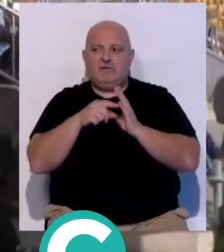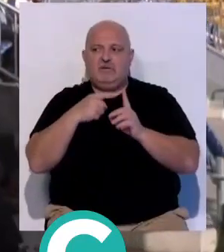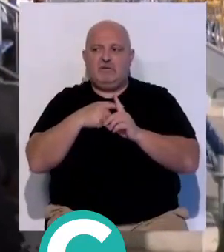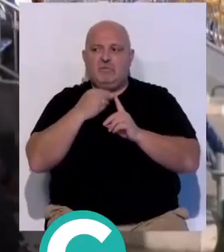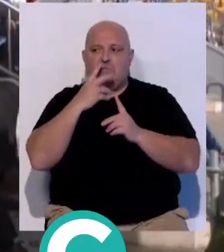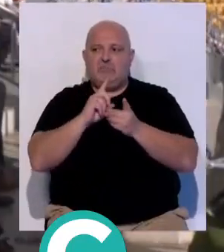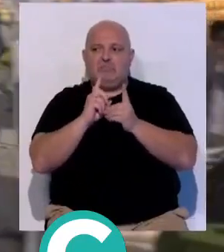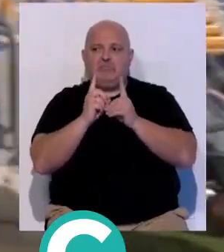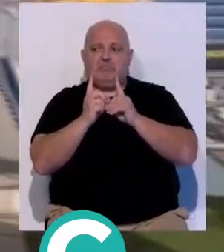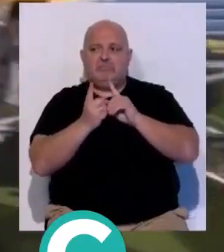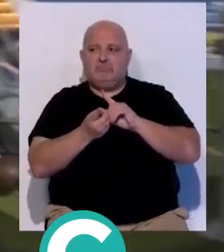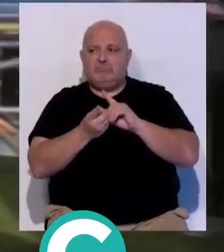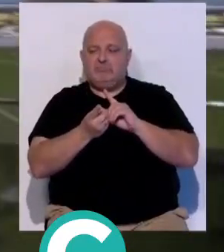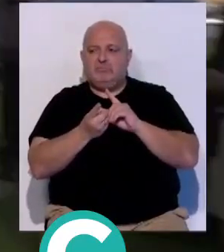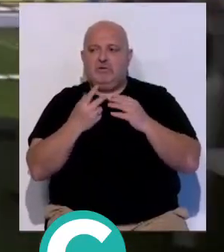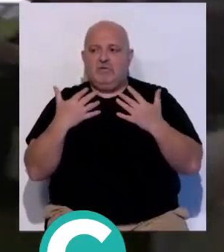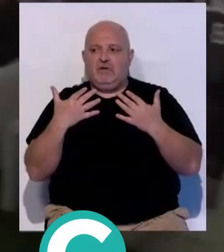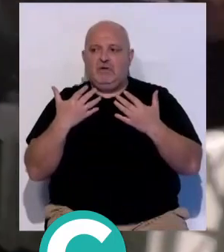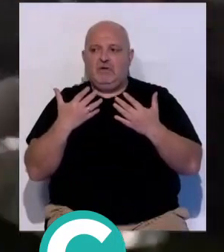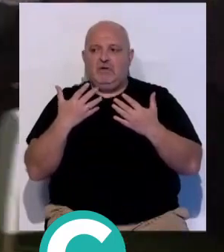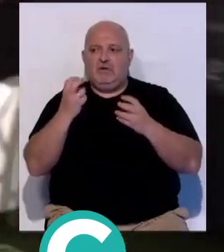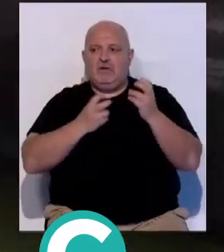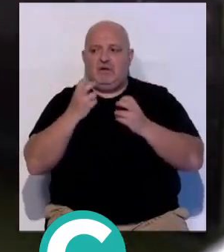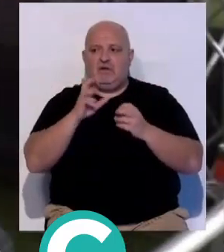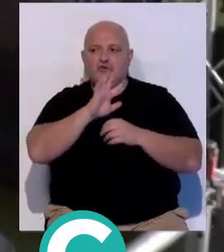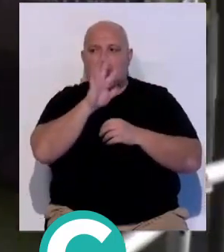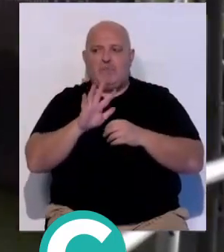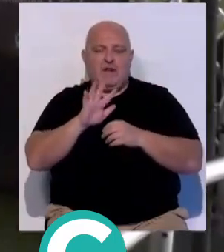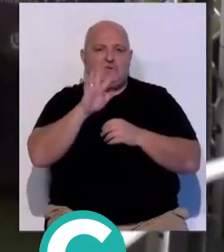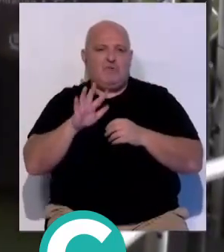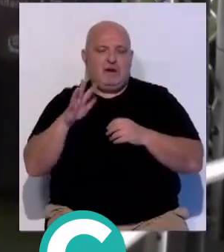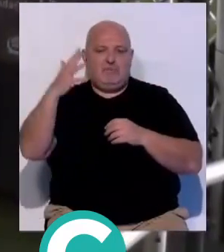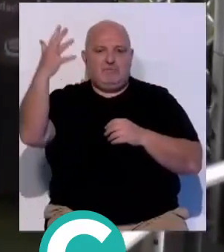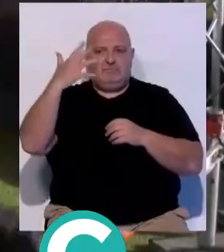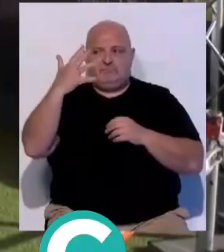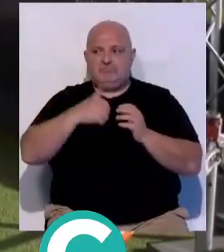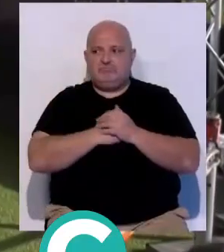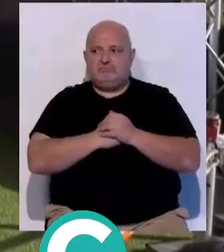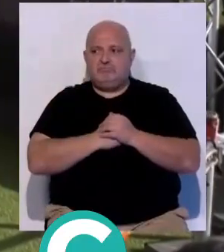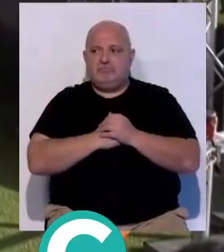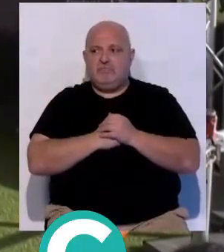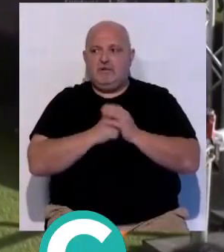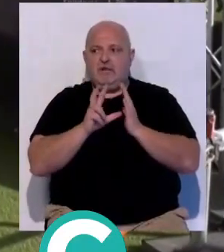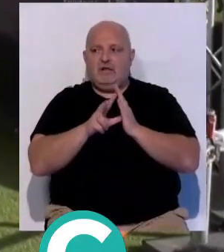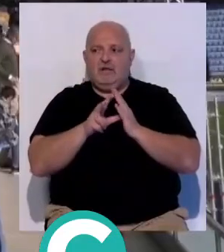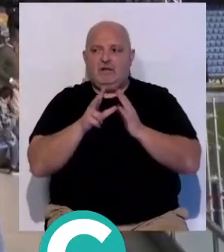buena después ya refrescó un poquito al llegar la sombra a ese esa zona y a Incluso se estaba mejor